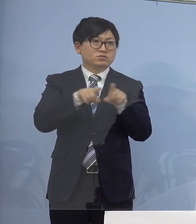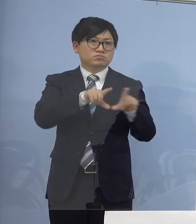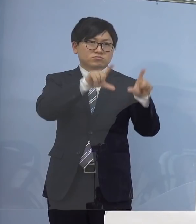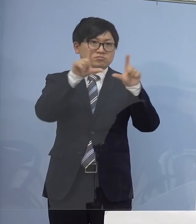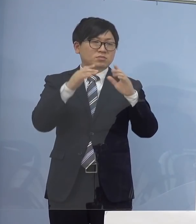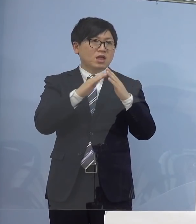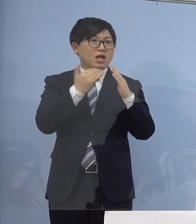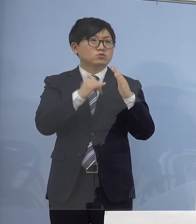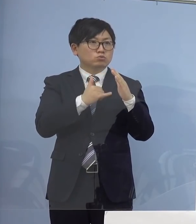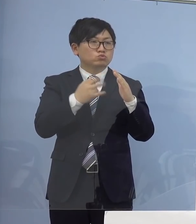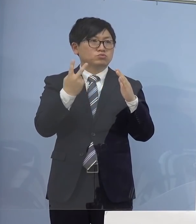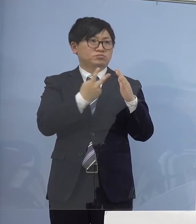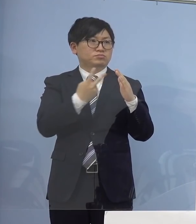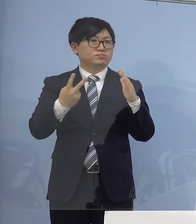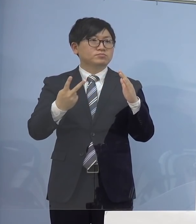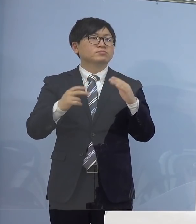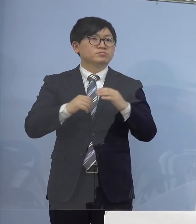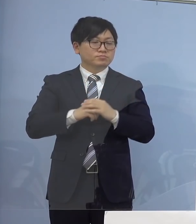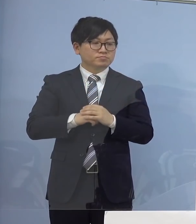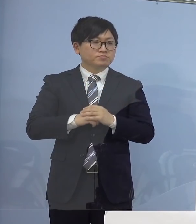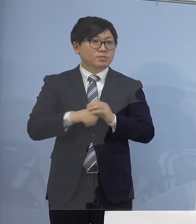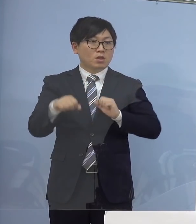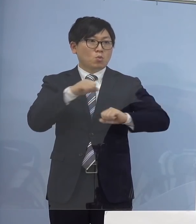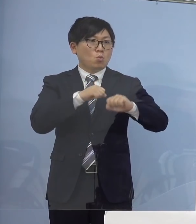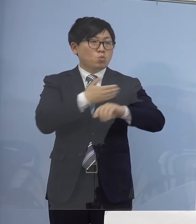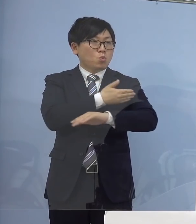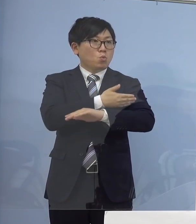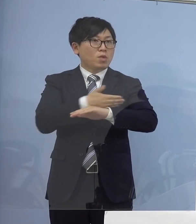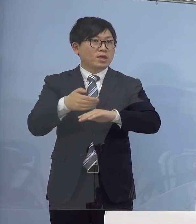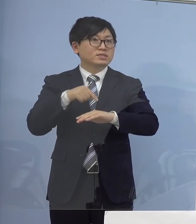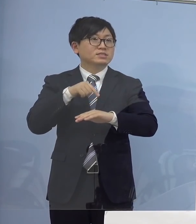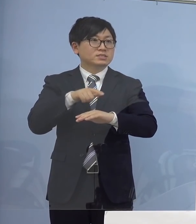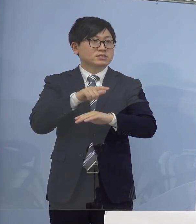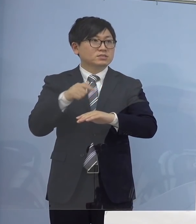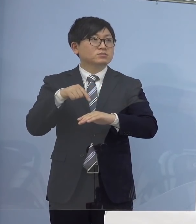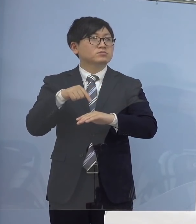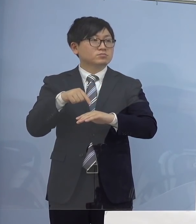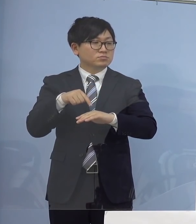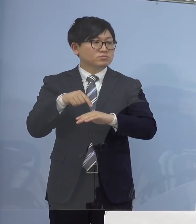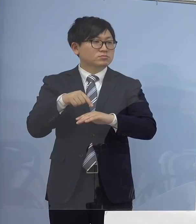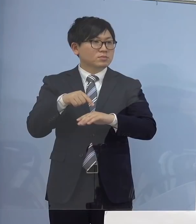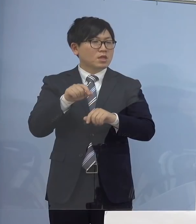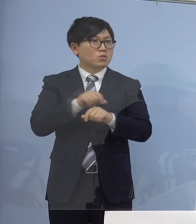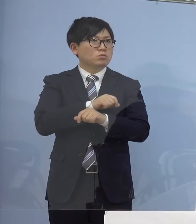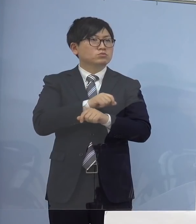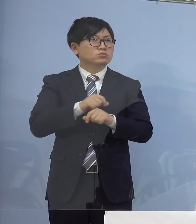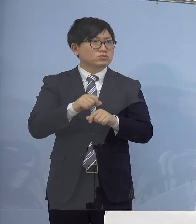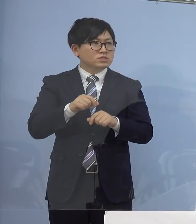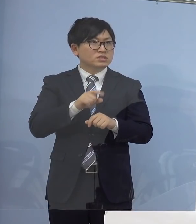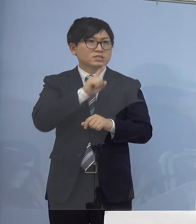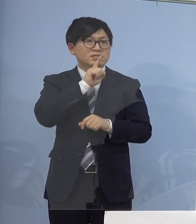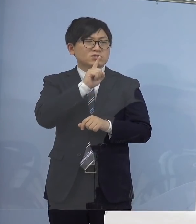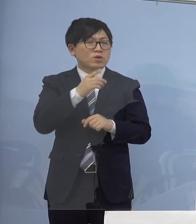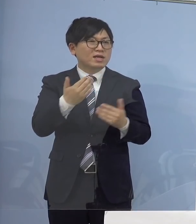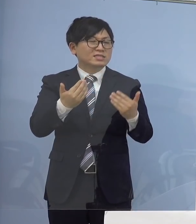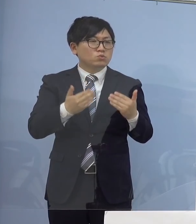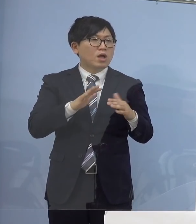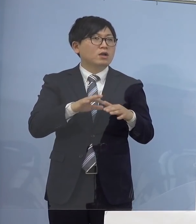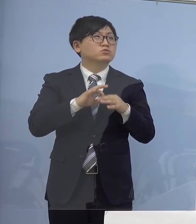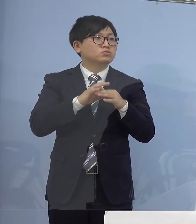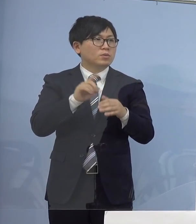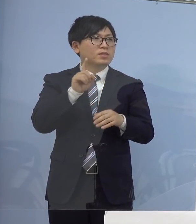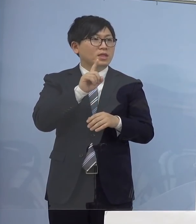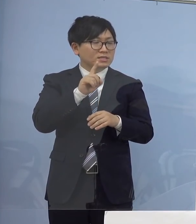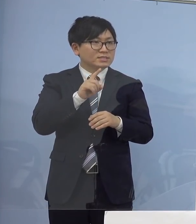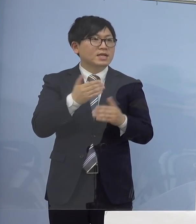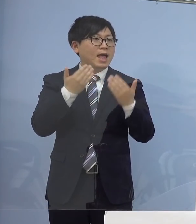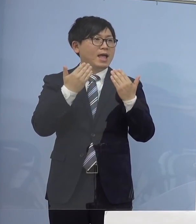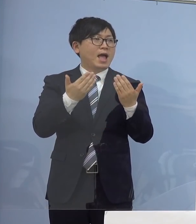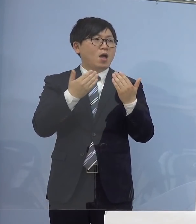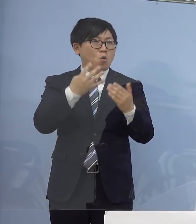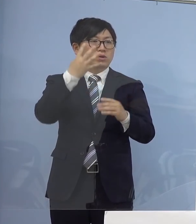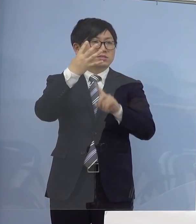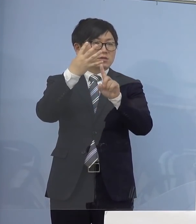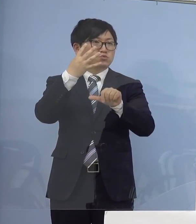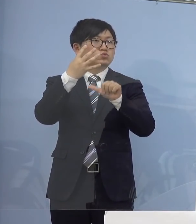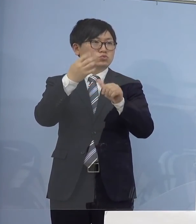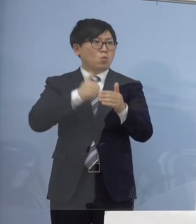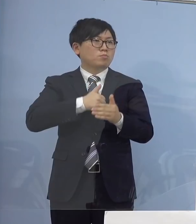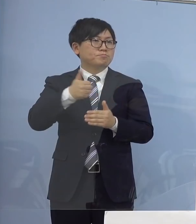特に言及が必要な行動歴についてですが 4月15日に学校に登校されているということでございます